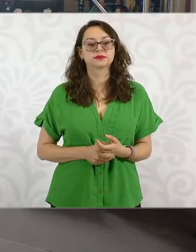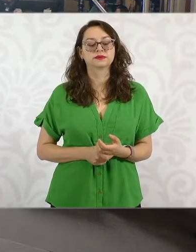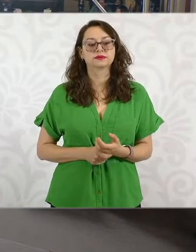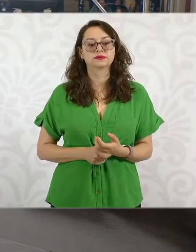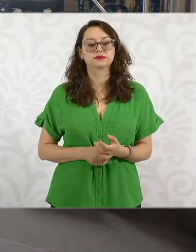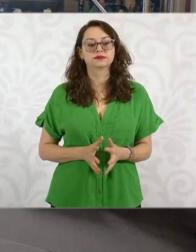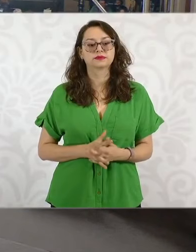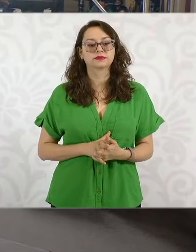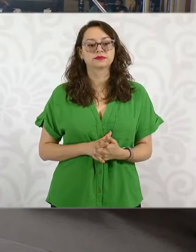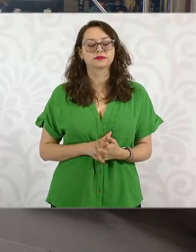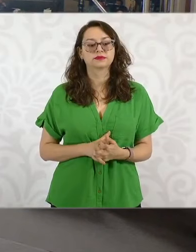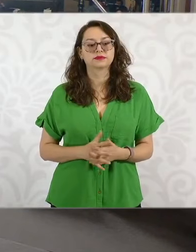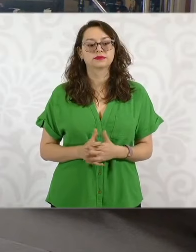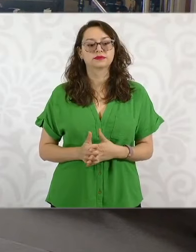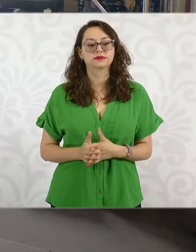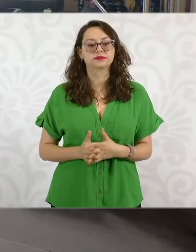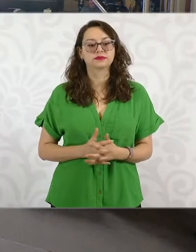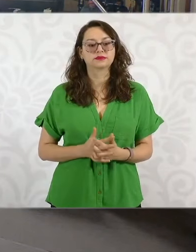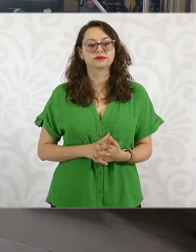Sí,